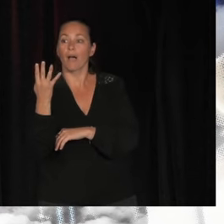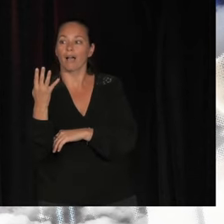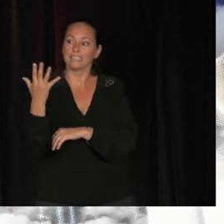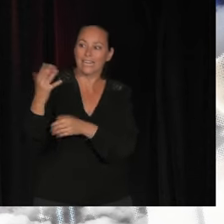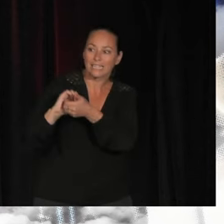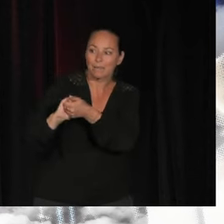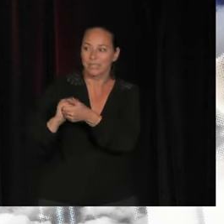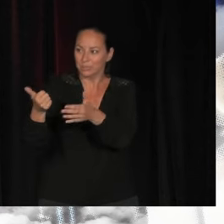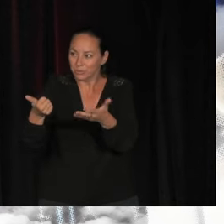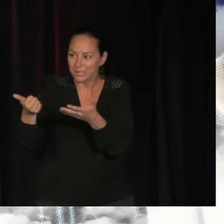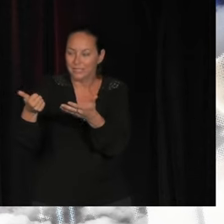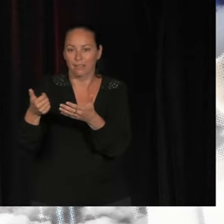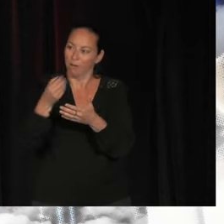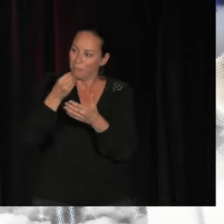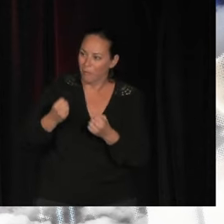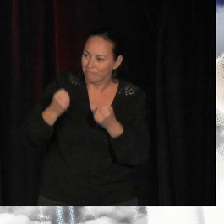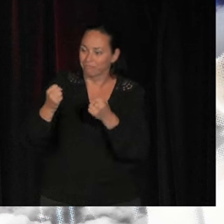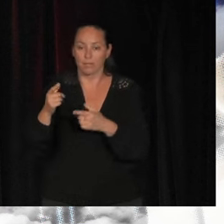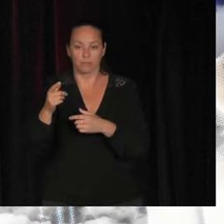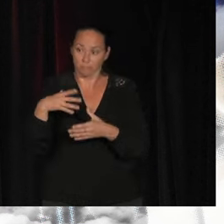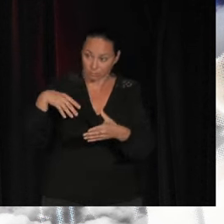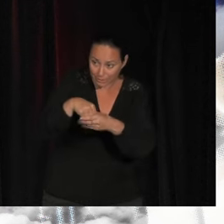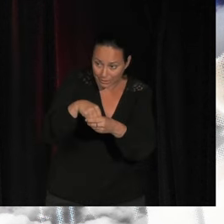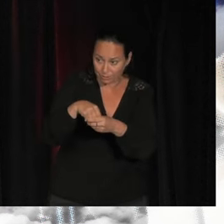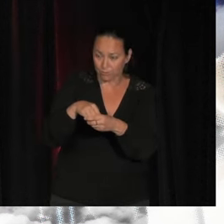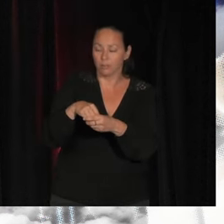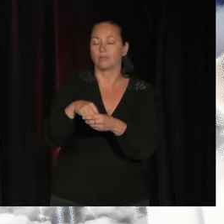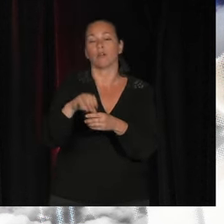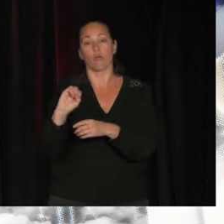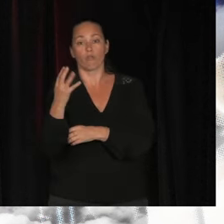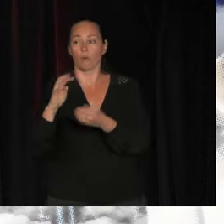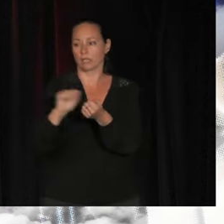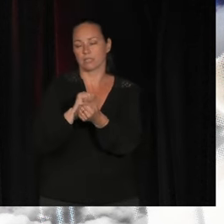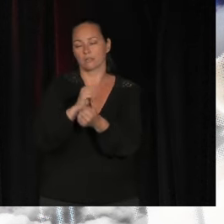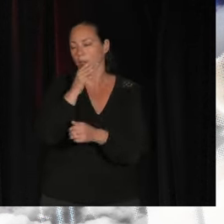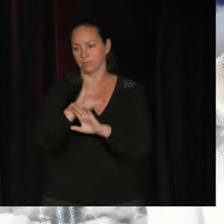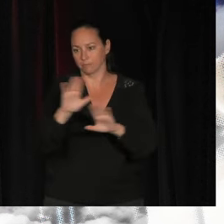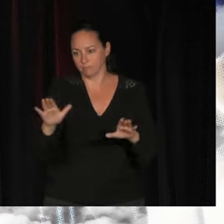ou copines, non, vous ne pouviez pas faire partie de l'Overwatch League. Oui, ils ont voulu tout lockdown comme ça, avec vraiment un coup